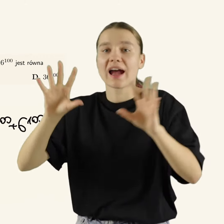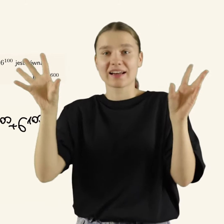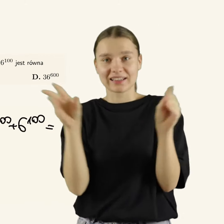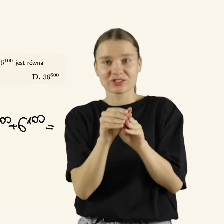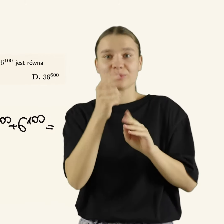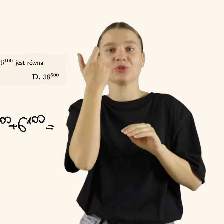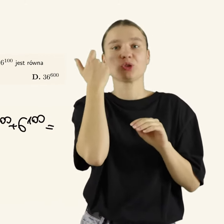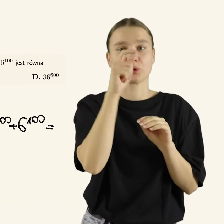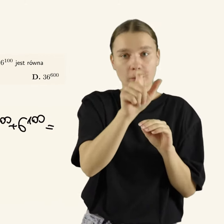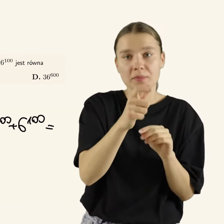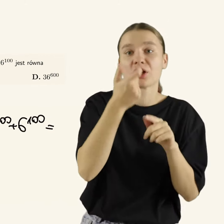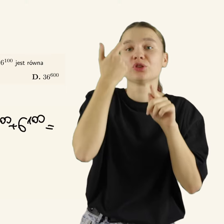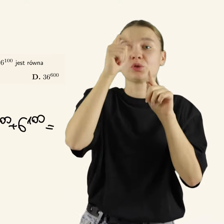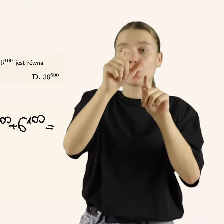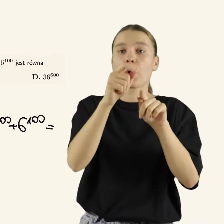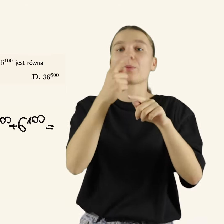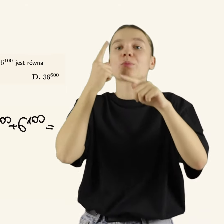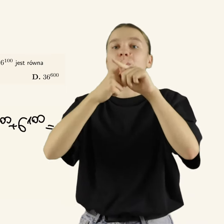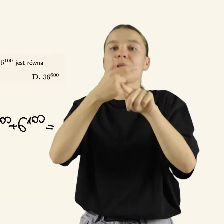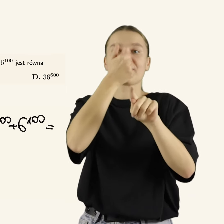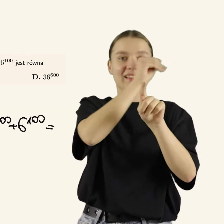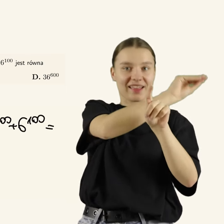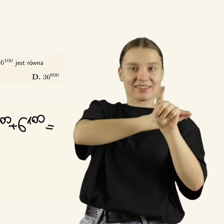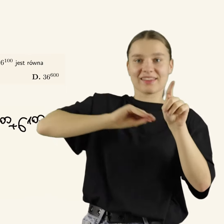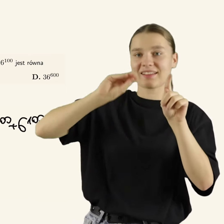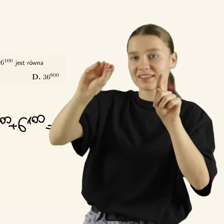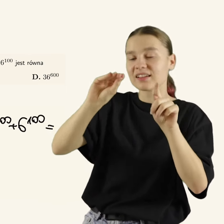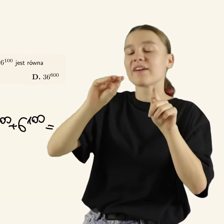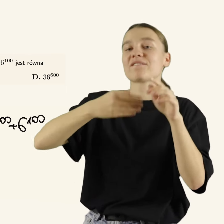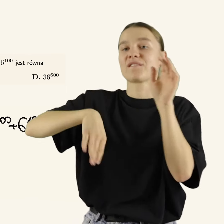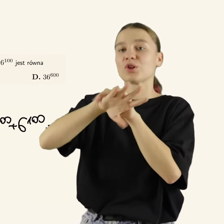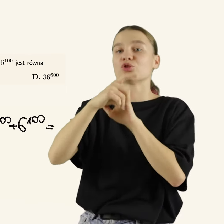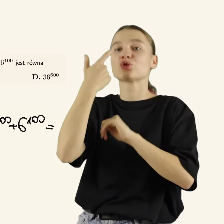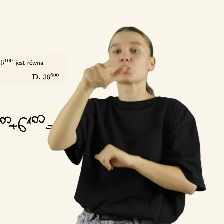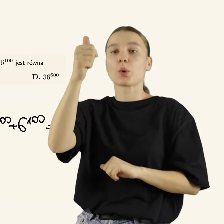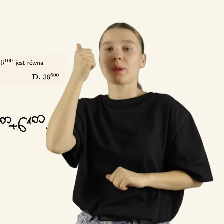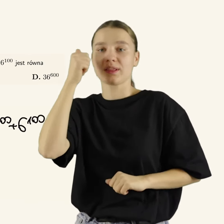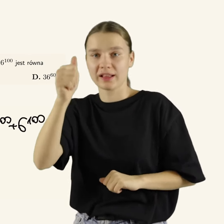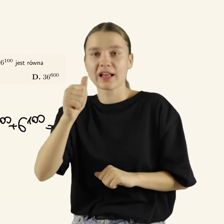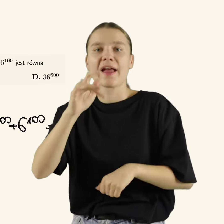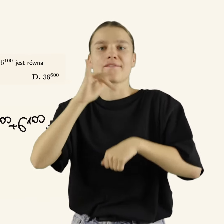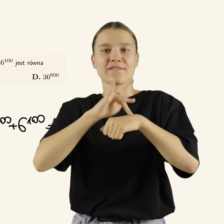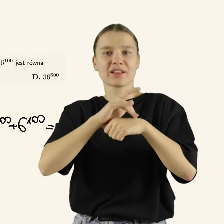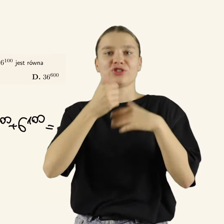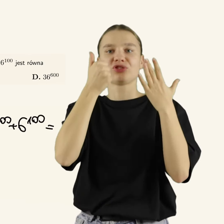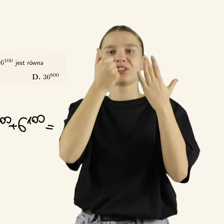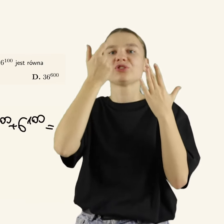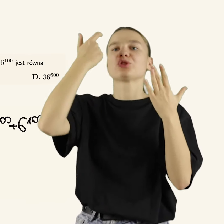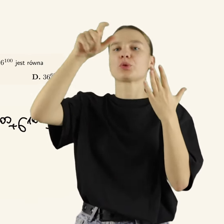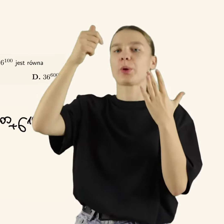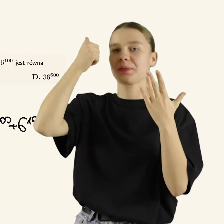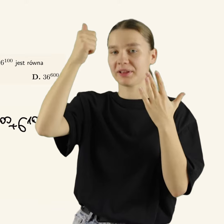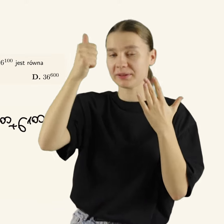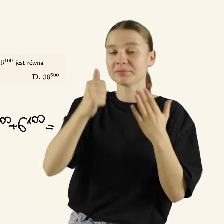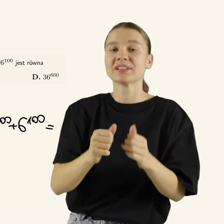6¹⁰⁰ szóstek mamy 100 i 6¹ jedna szóstka czyli w sumie wszystkich szóstek jest 100+1=101 Prawidłowy wynik to 6¹⁰¹